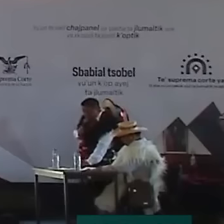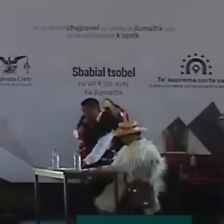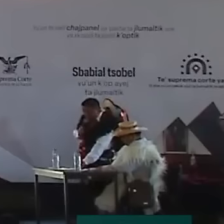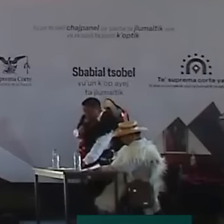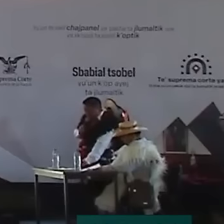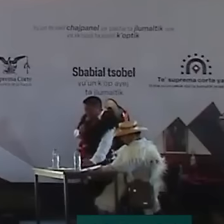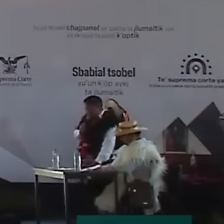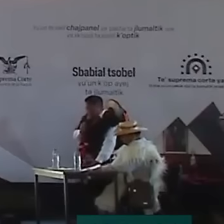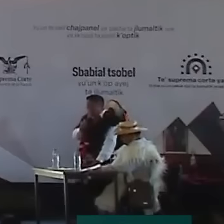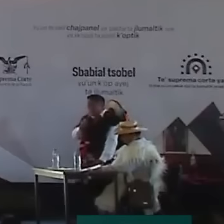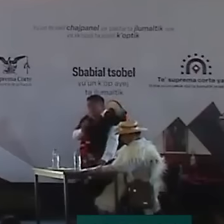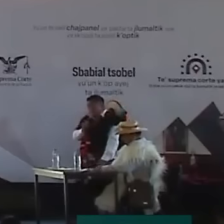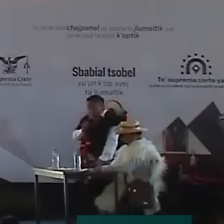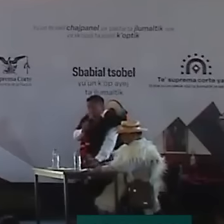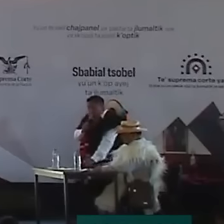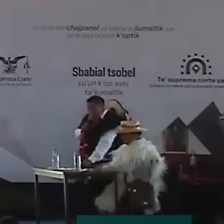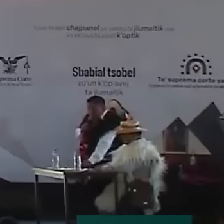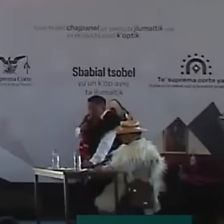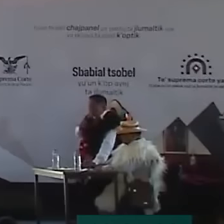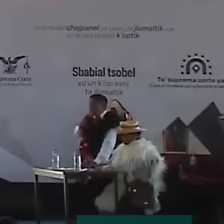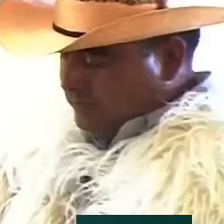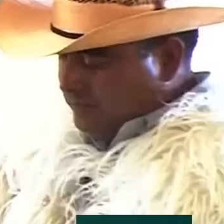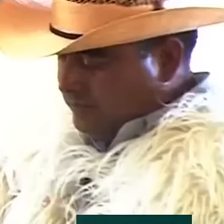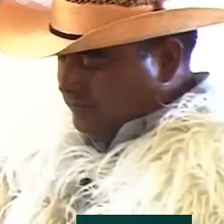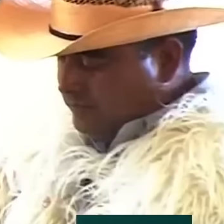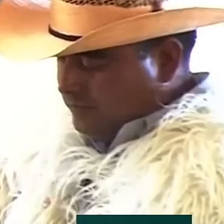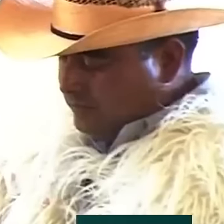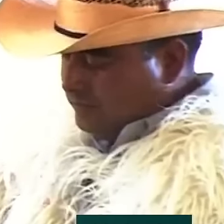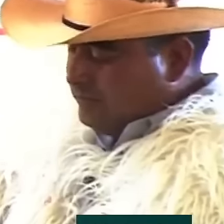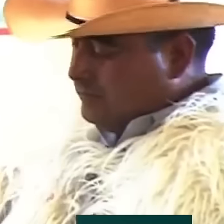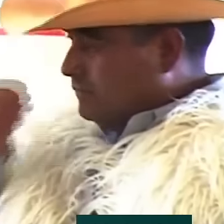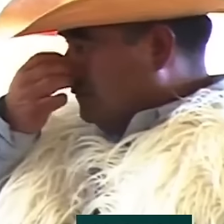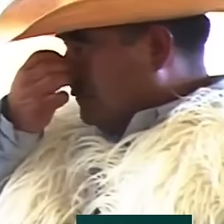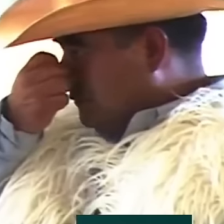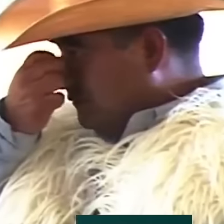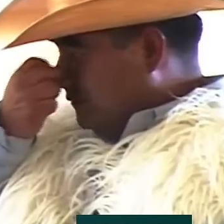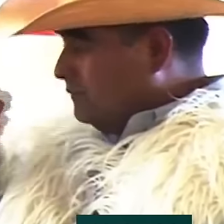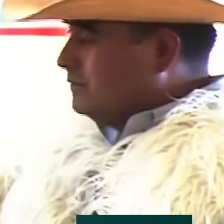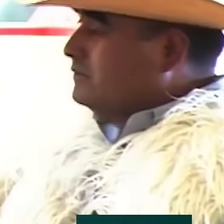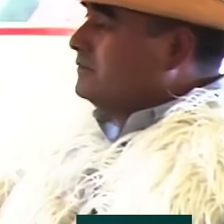Urapan ying